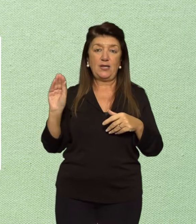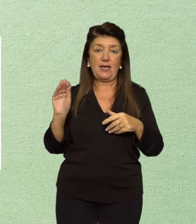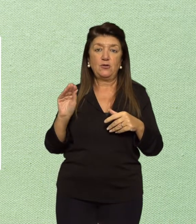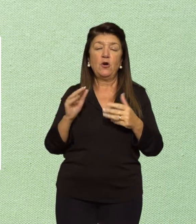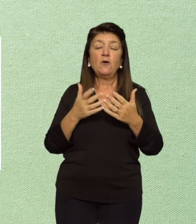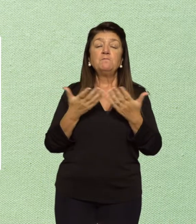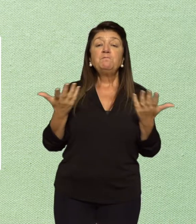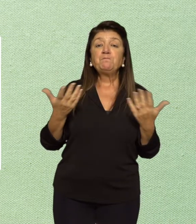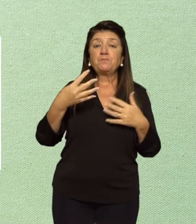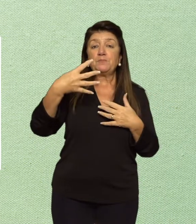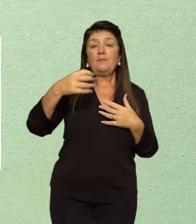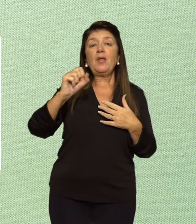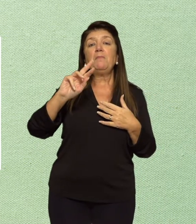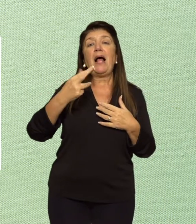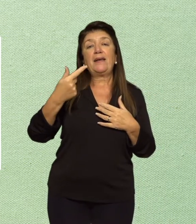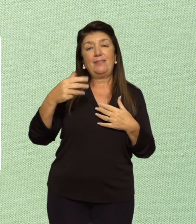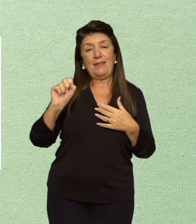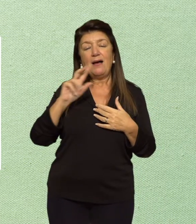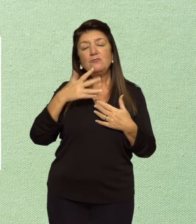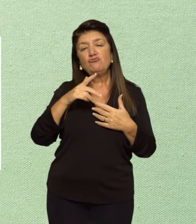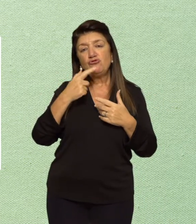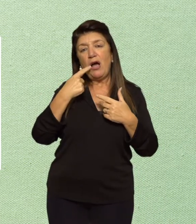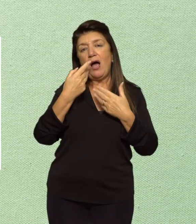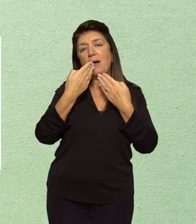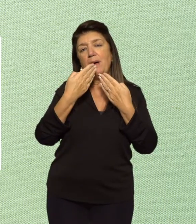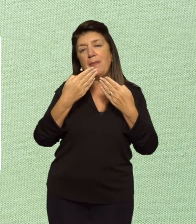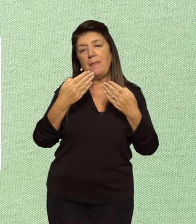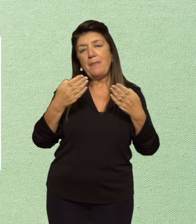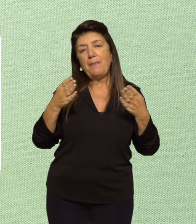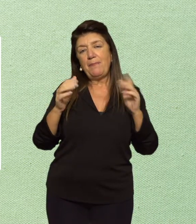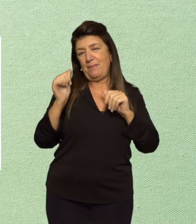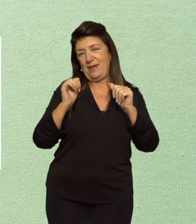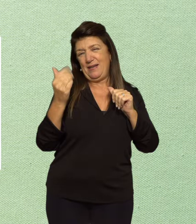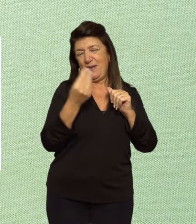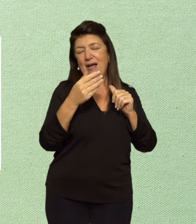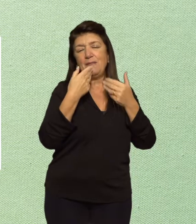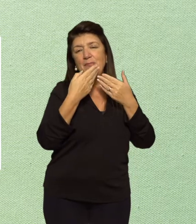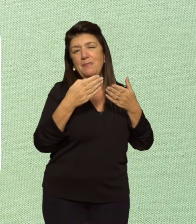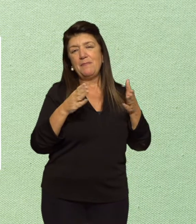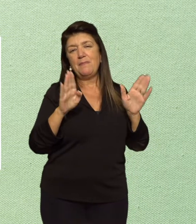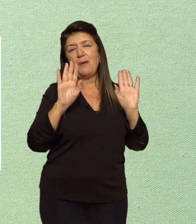una panoramica sulle parti più legali diciamo e anche un po' culturali della violenza, io a